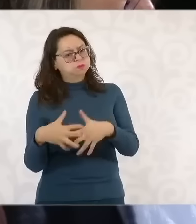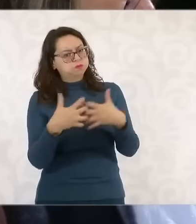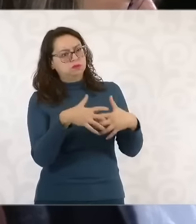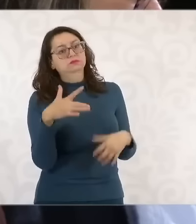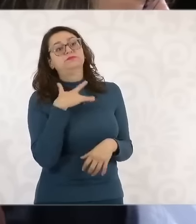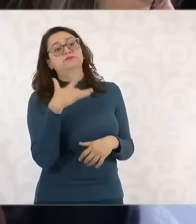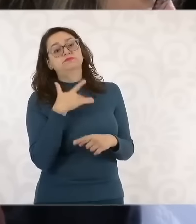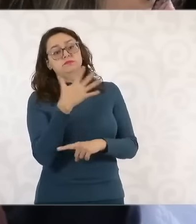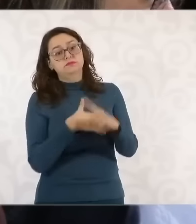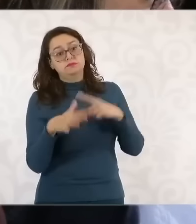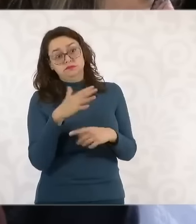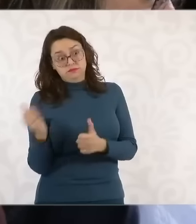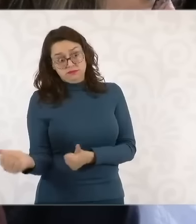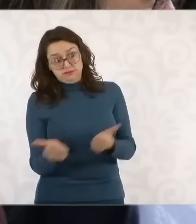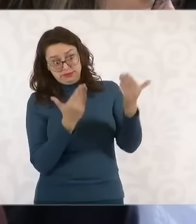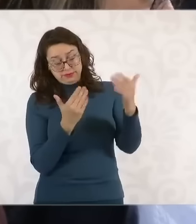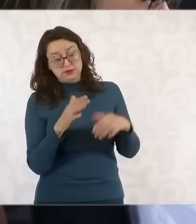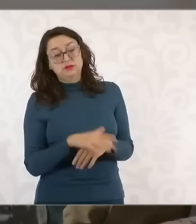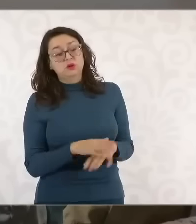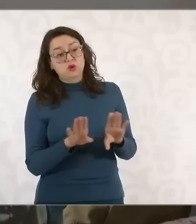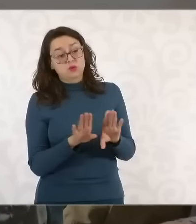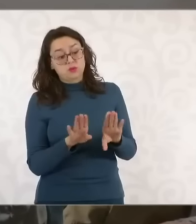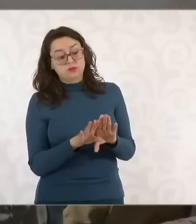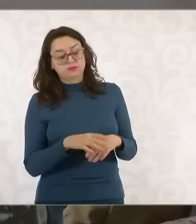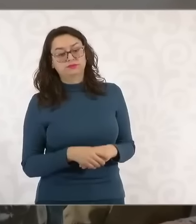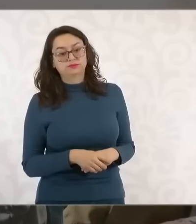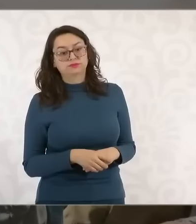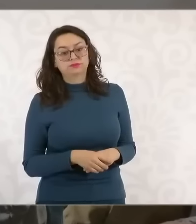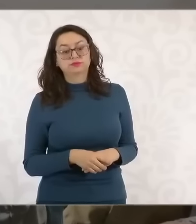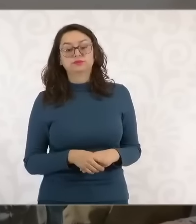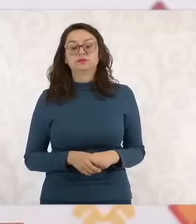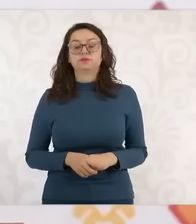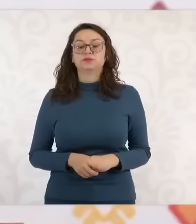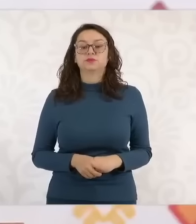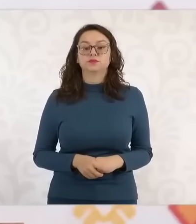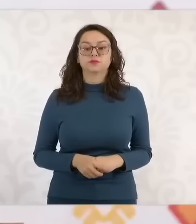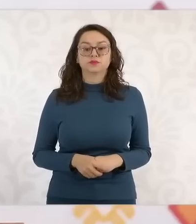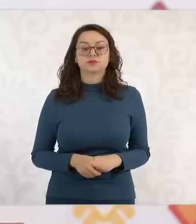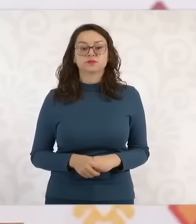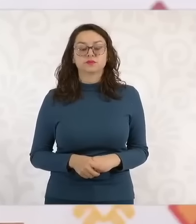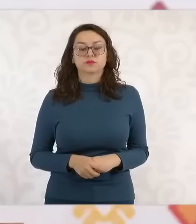a las exportaciones hacia Estados Unidos? Bueno, la industria automotriz tiene eh eh digamos visto